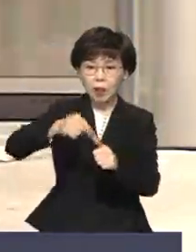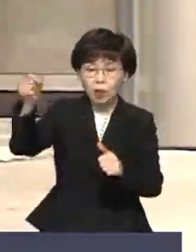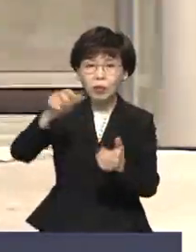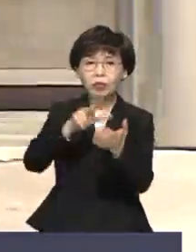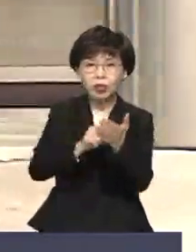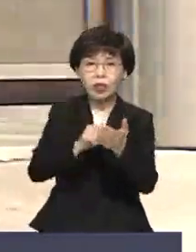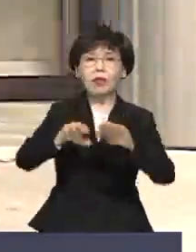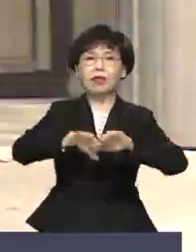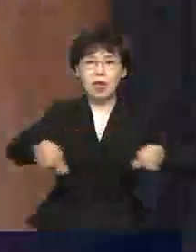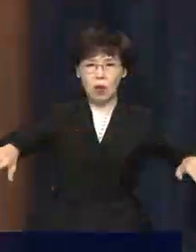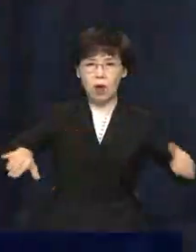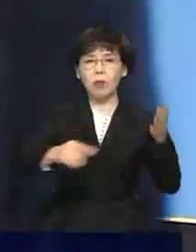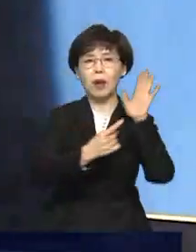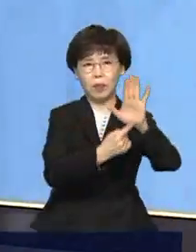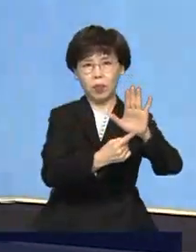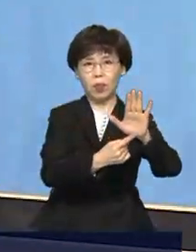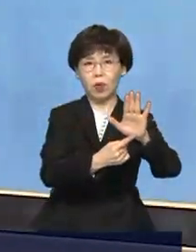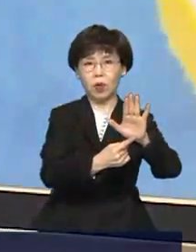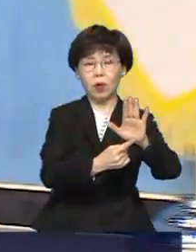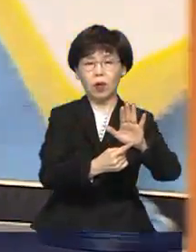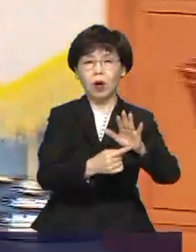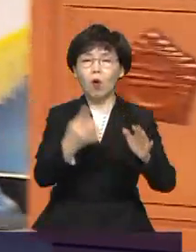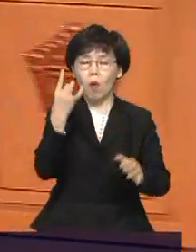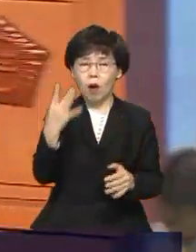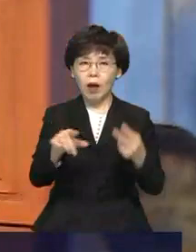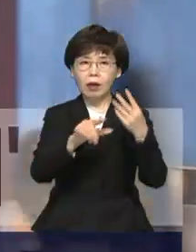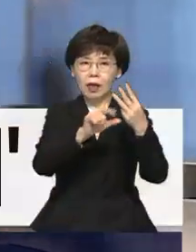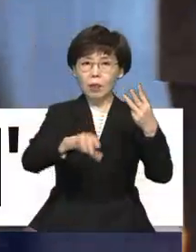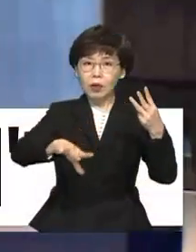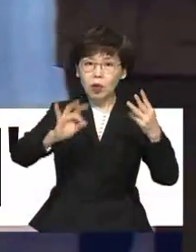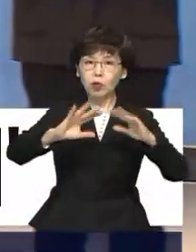건을 제외한다고 공시할 예정입니다. 앞서 이달 초 국회 과기정통위원회